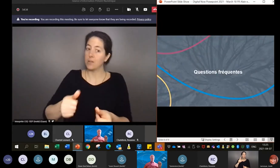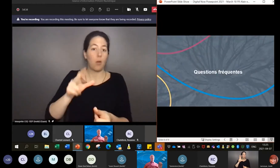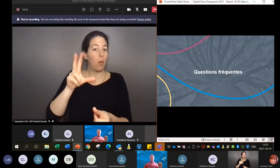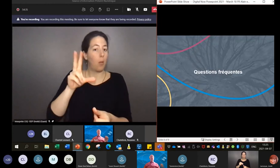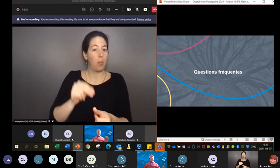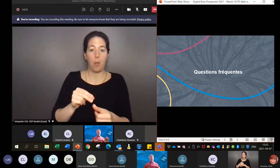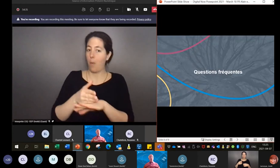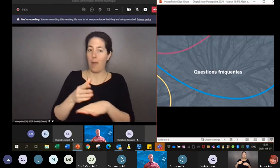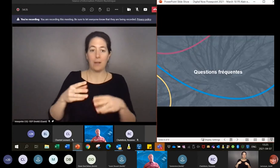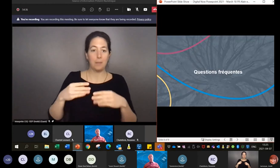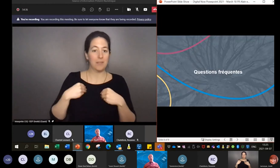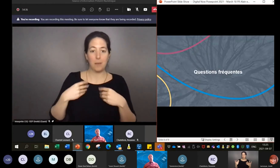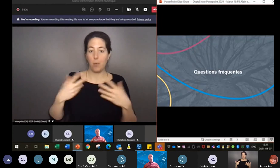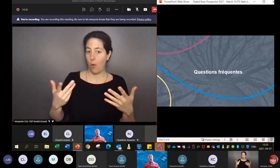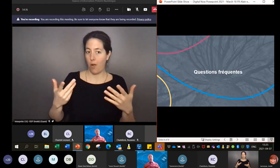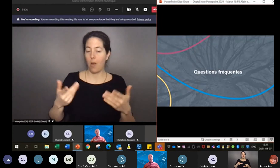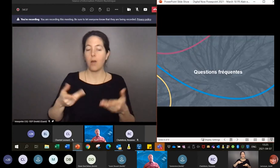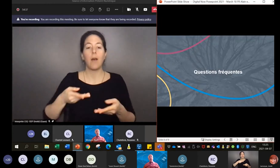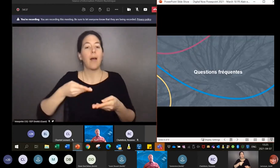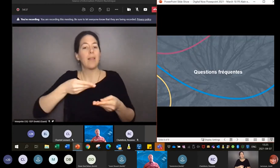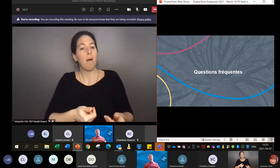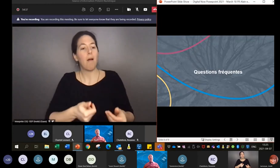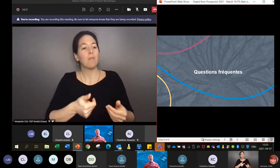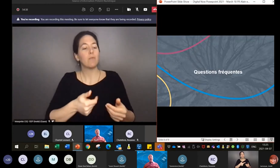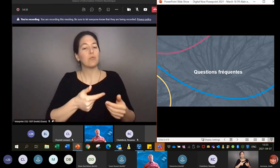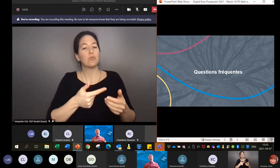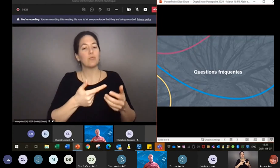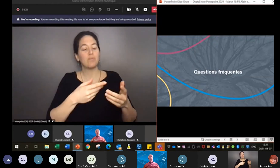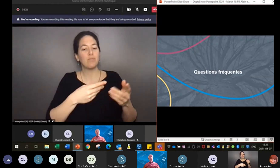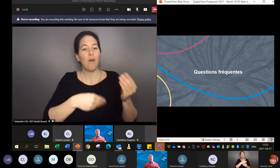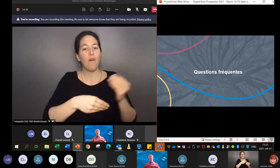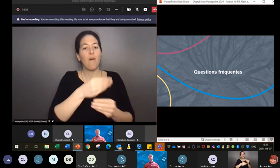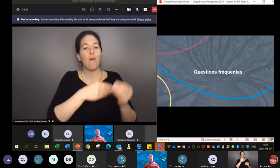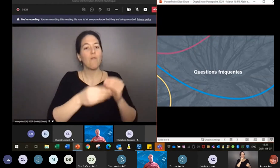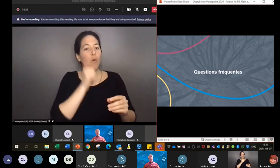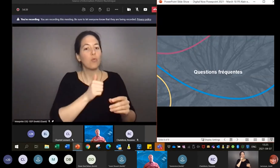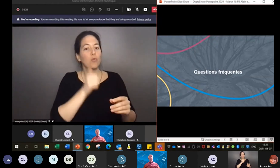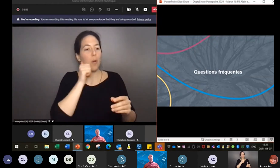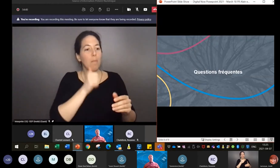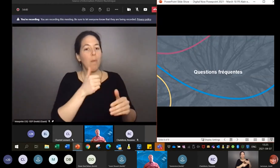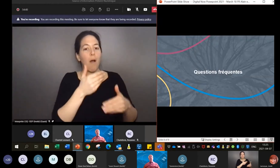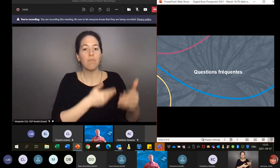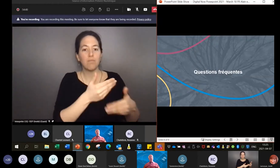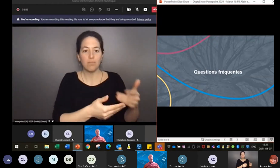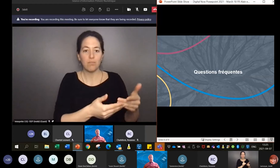les dépenses de fonctionnement courantes.